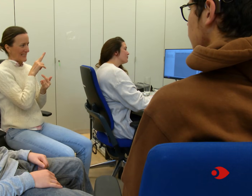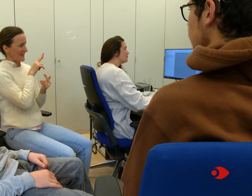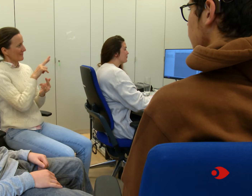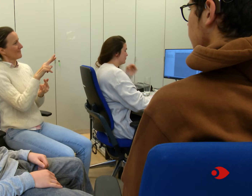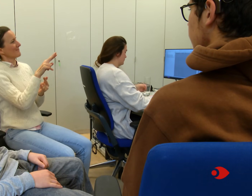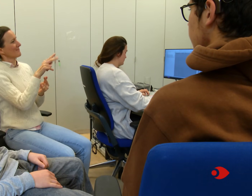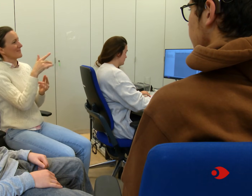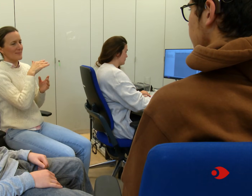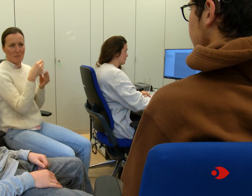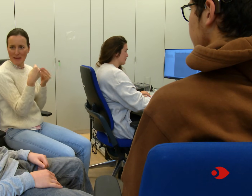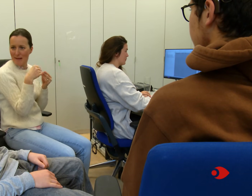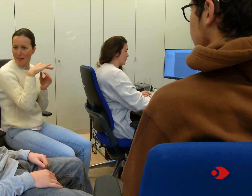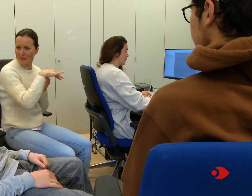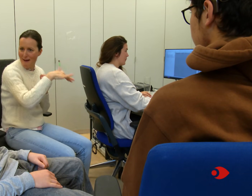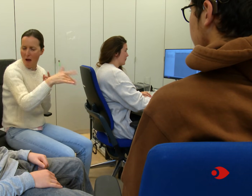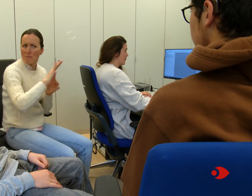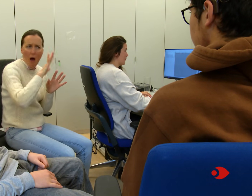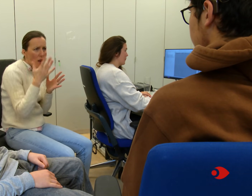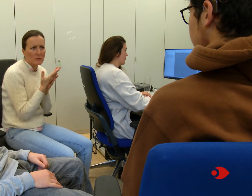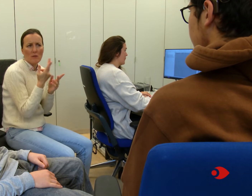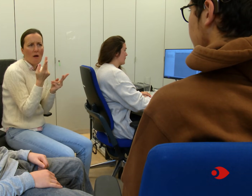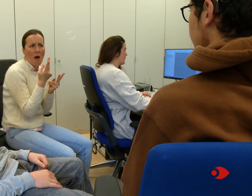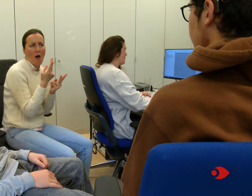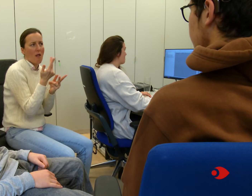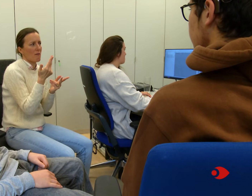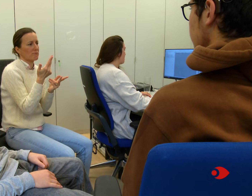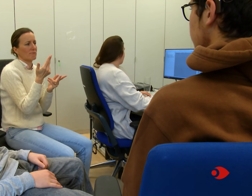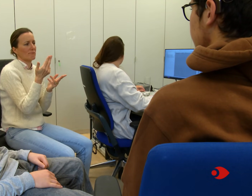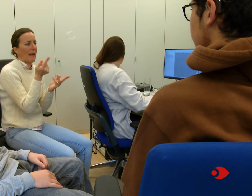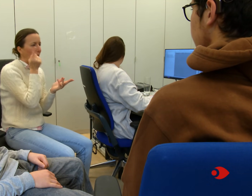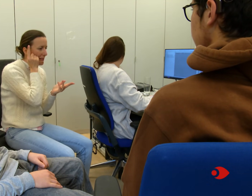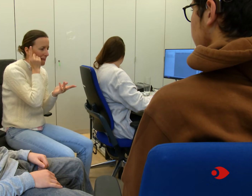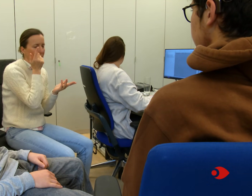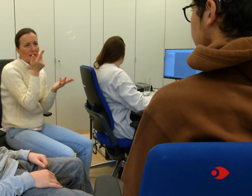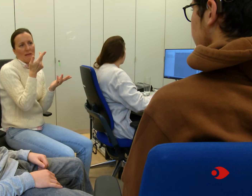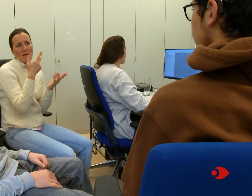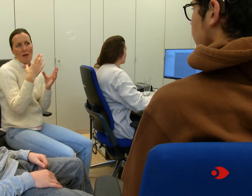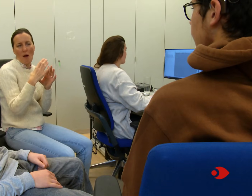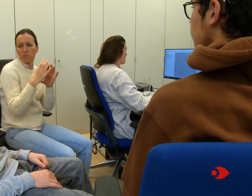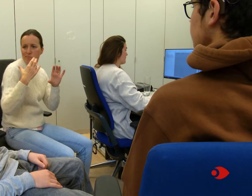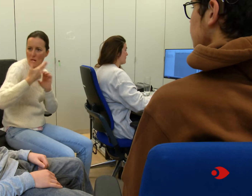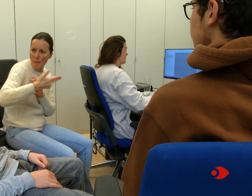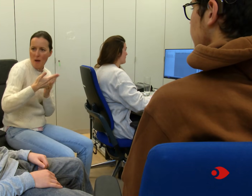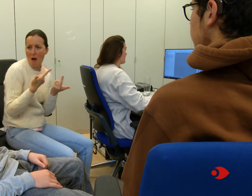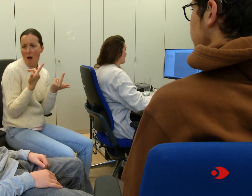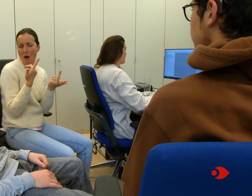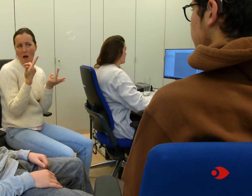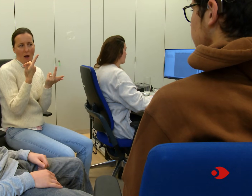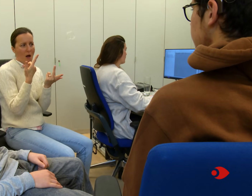Wir haben erst mal alles an Material, egal ob mit dem Handy oder der großen Kamera gefilmt, zusammengepackt.